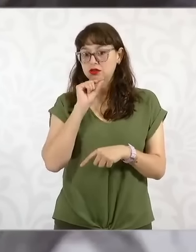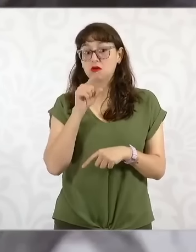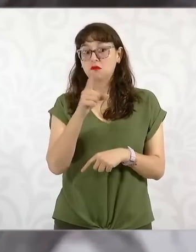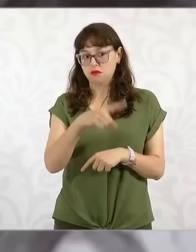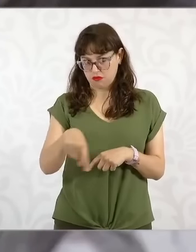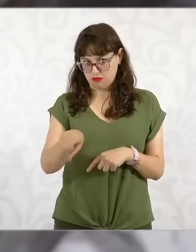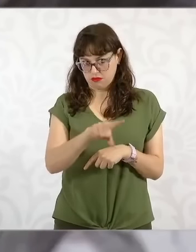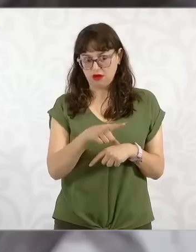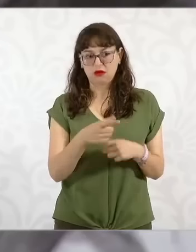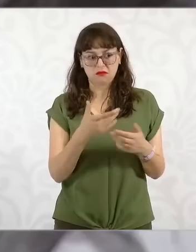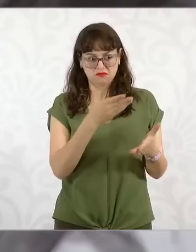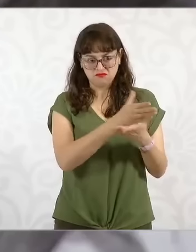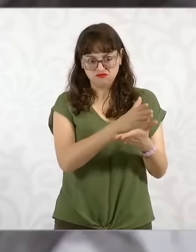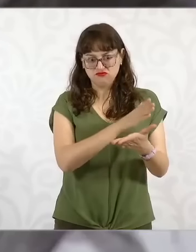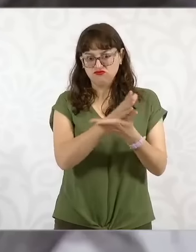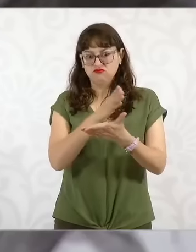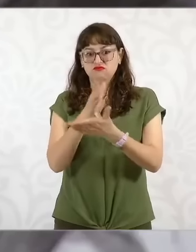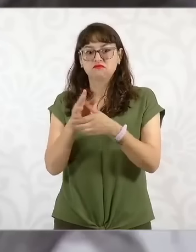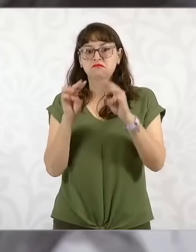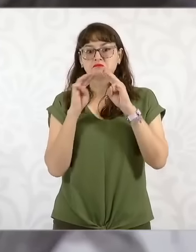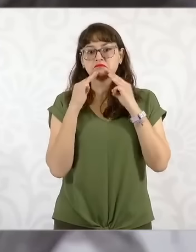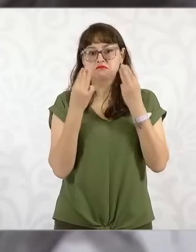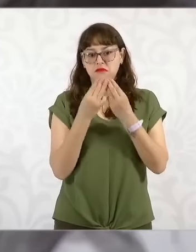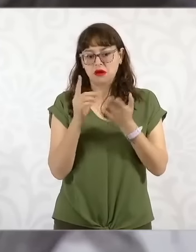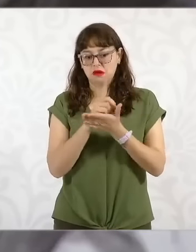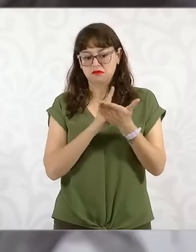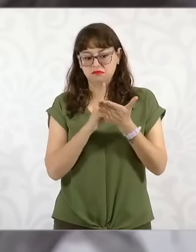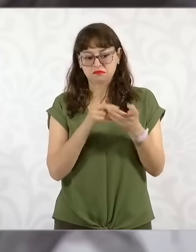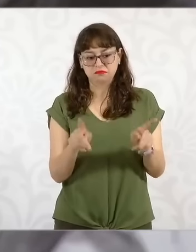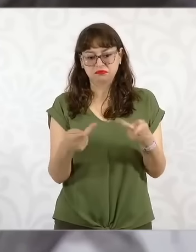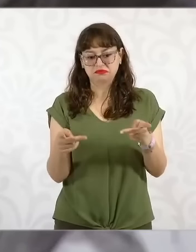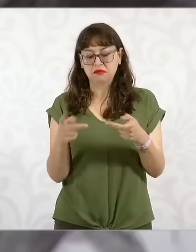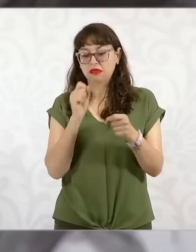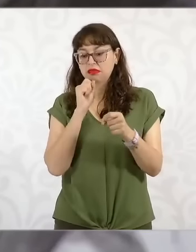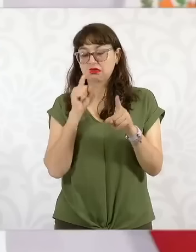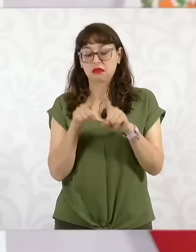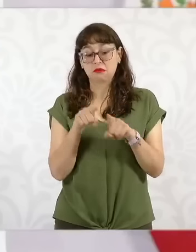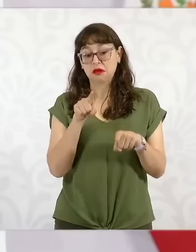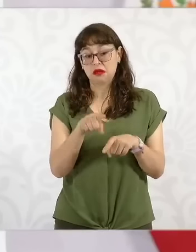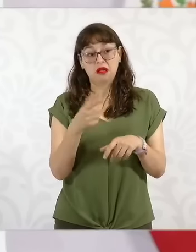actividades de narcotráfico, así como varias rutas para el tarciego de droga a Estados Unidos.